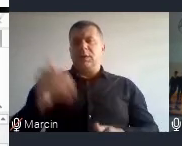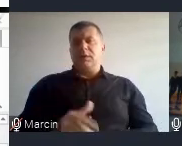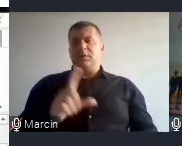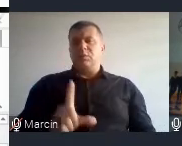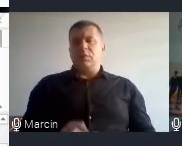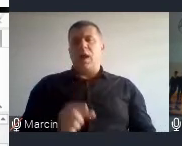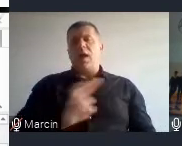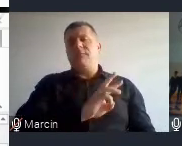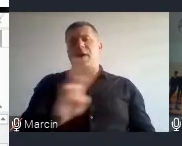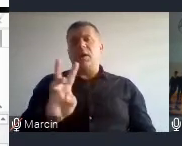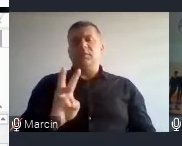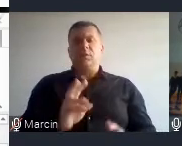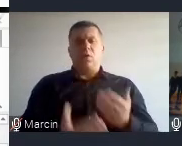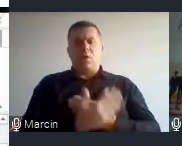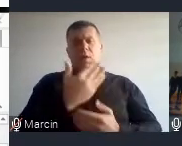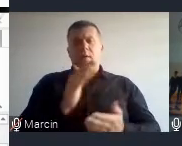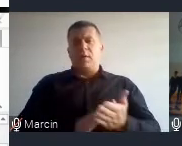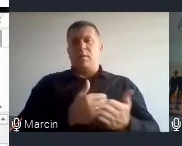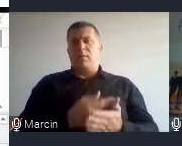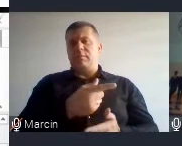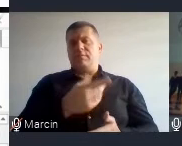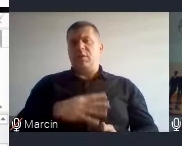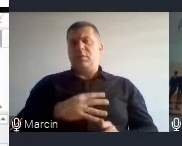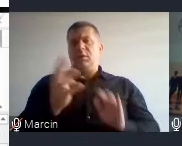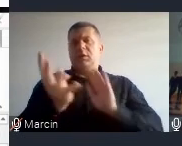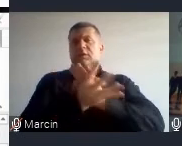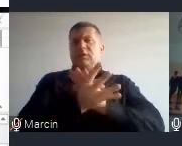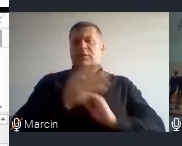a u Państwa okazuje się nagle, że wydatek wart jest 19 000 tysięcy,